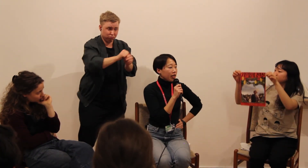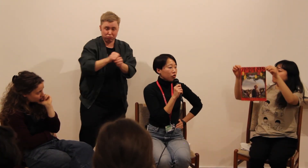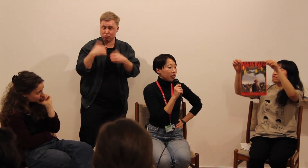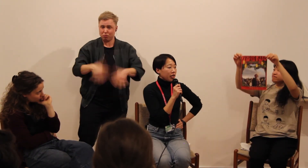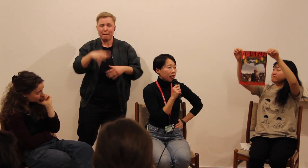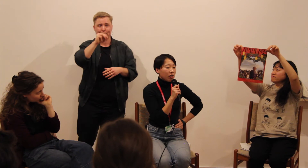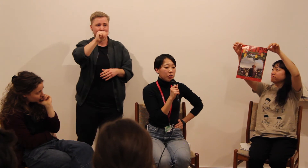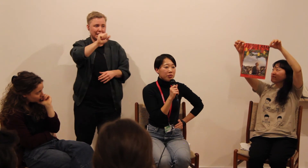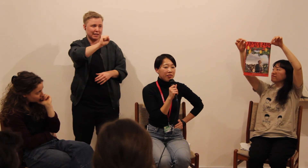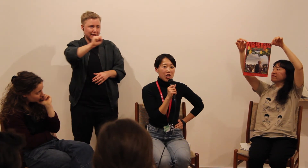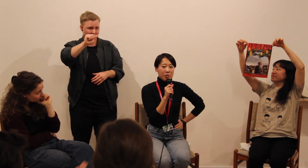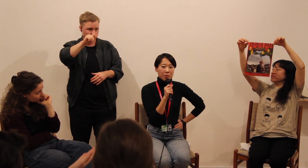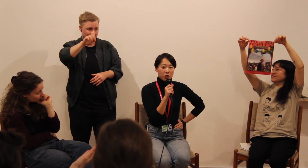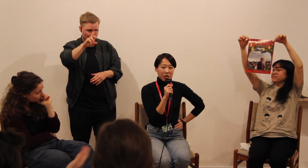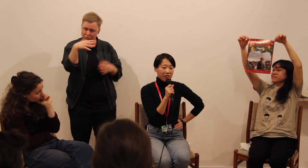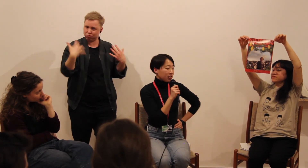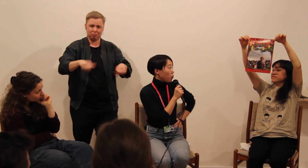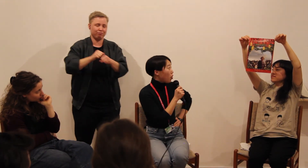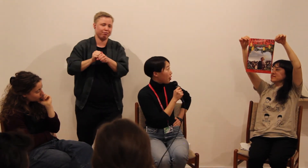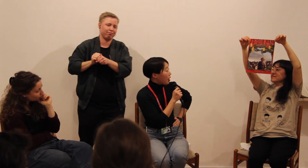Und sie haben sehr viele Zivilisten während des Krieges getötet.